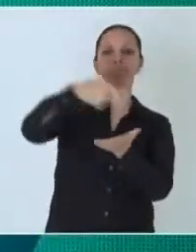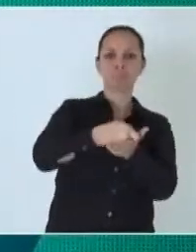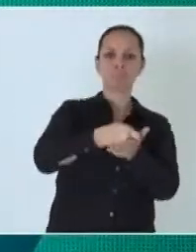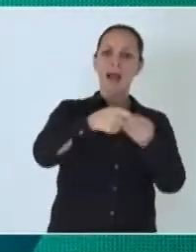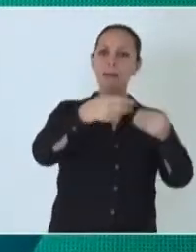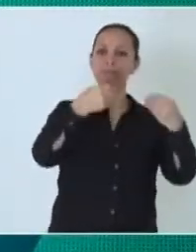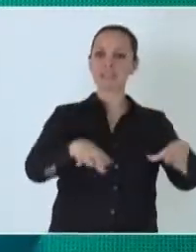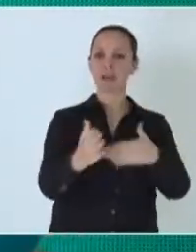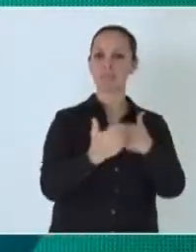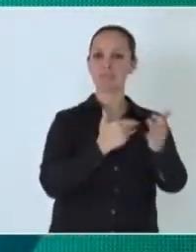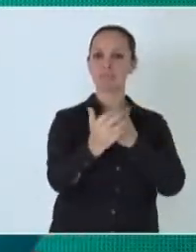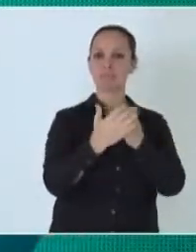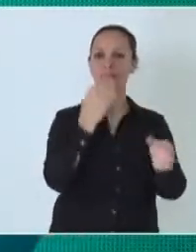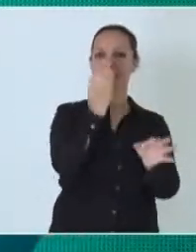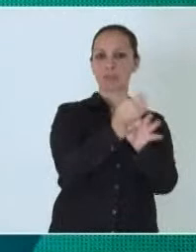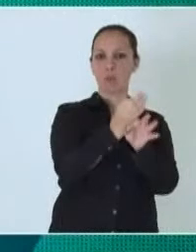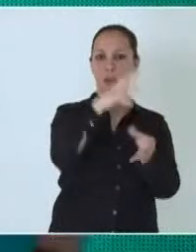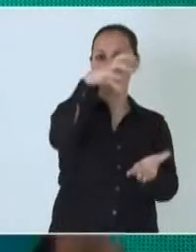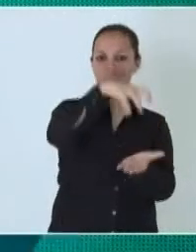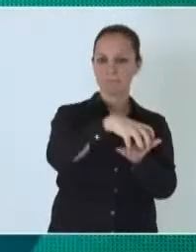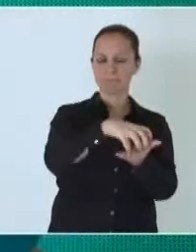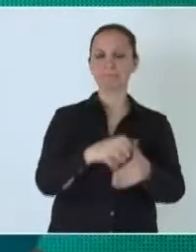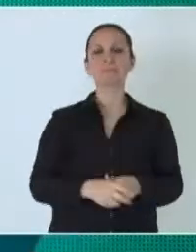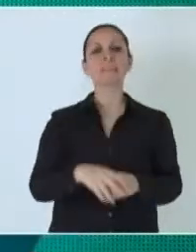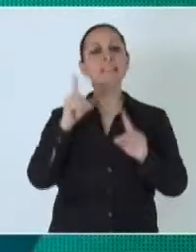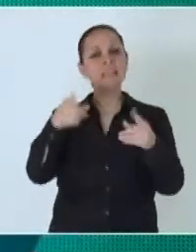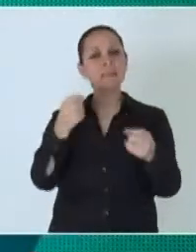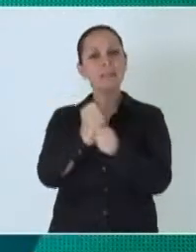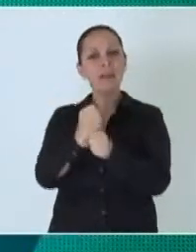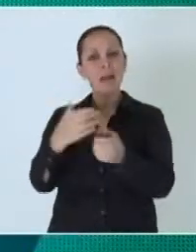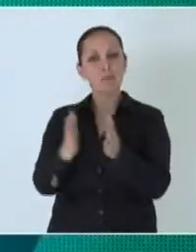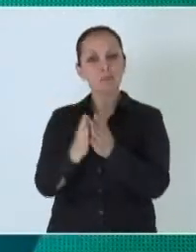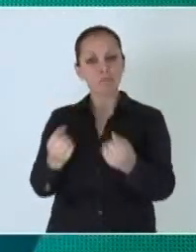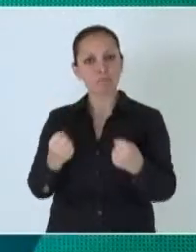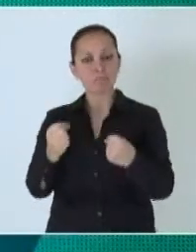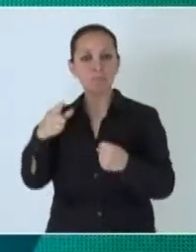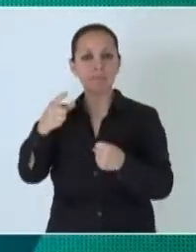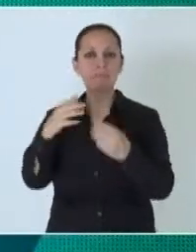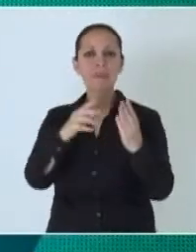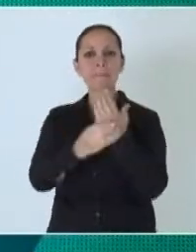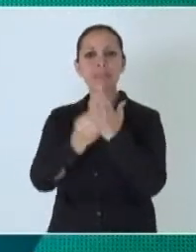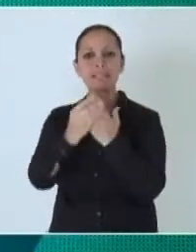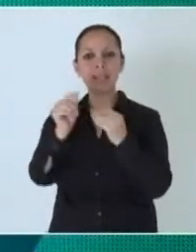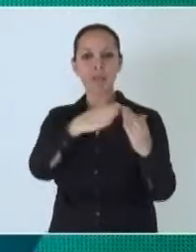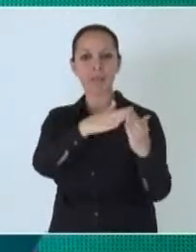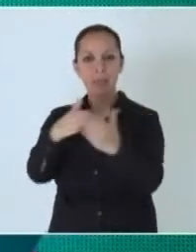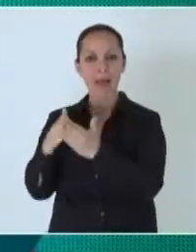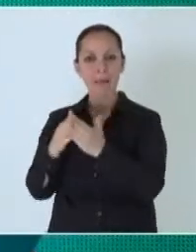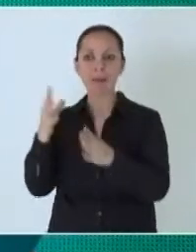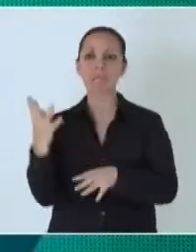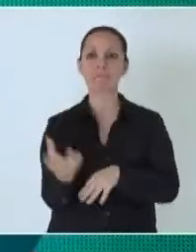HICIMOS LA GESTIóÓN PERTINENTE